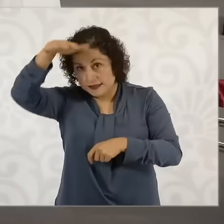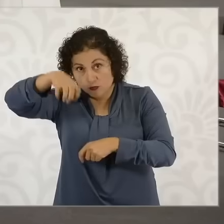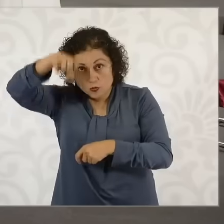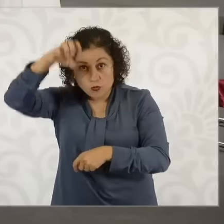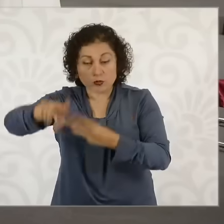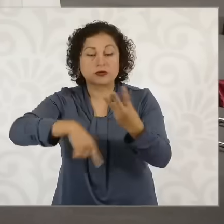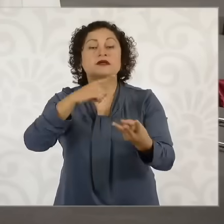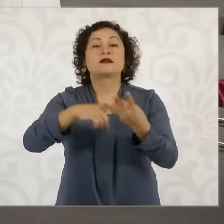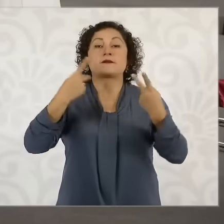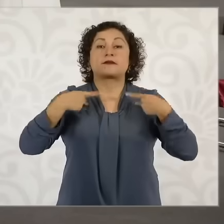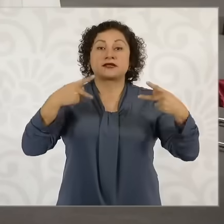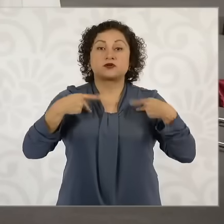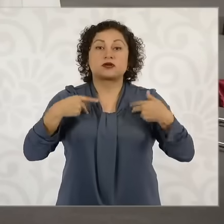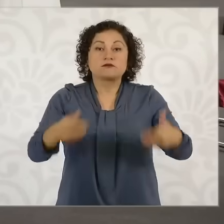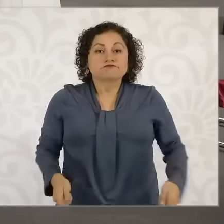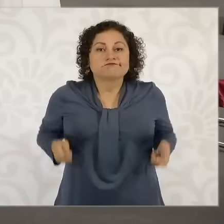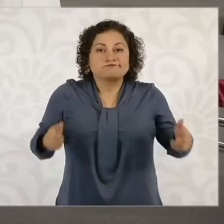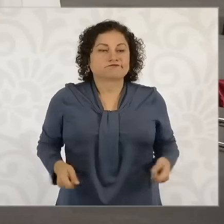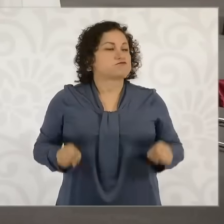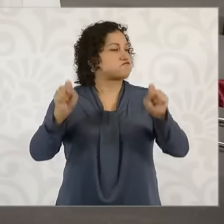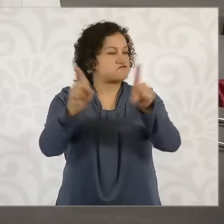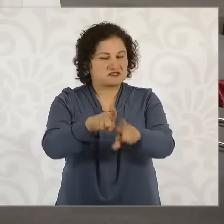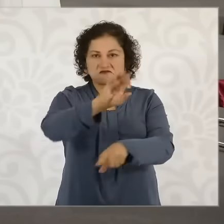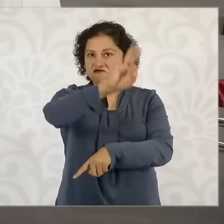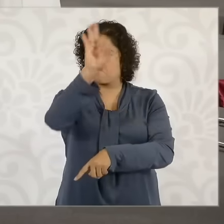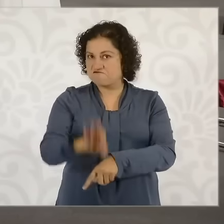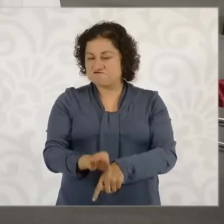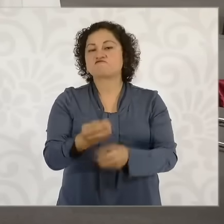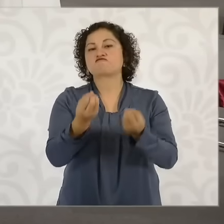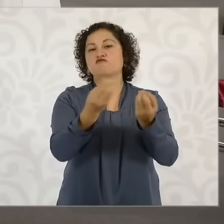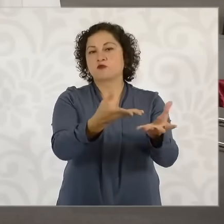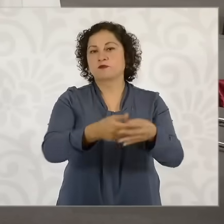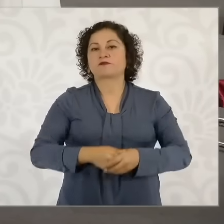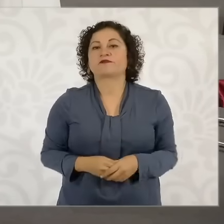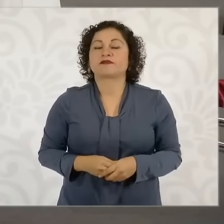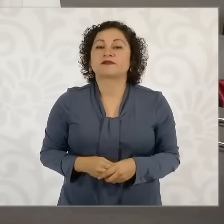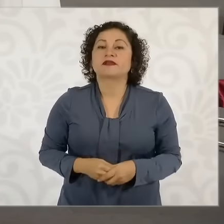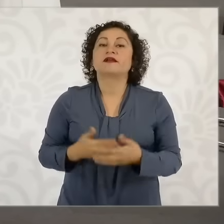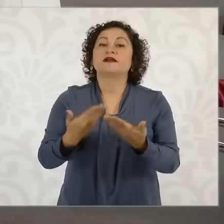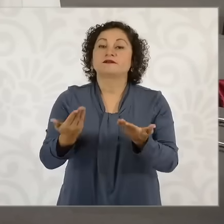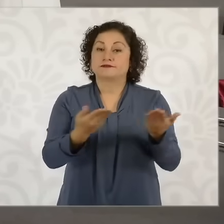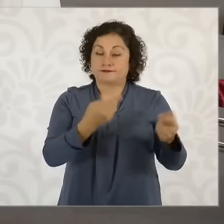movilidad reducida. En general, este es el estado actual que presenta el Tren Maya. En la siguiente